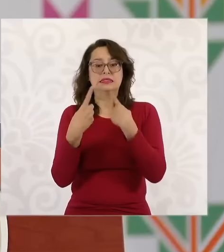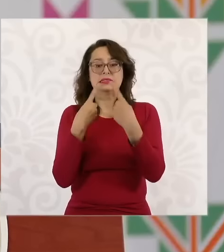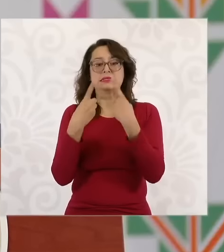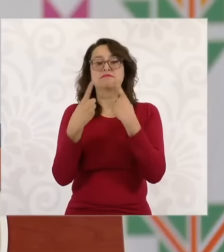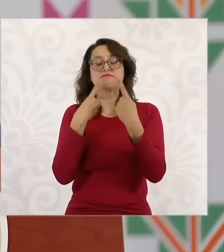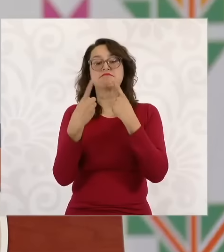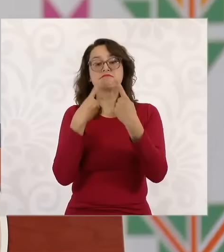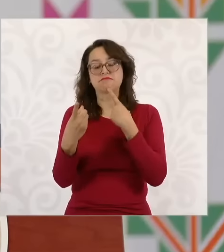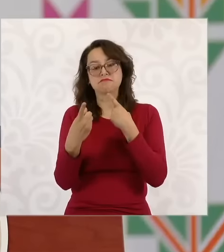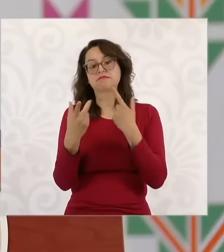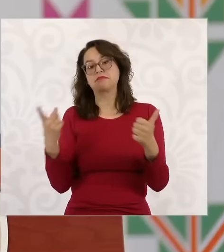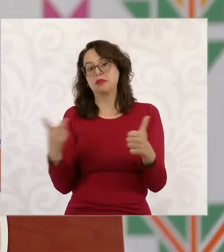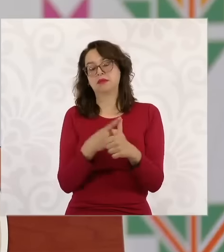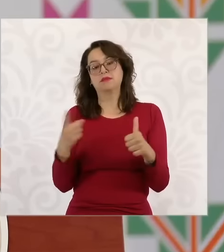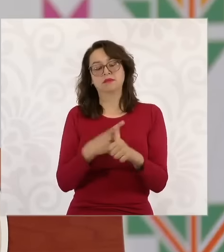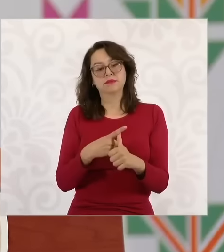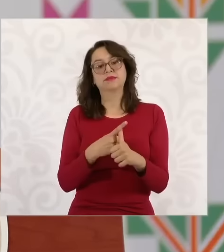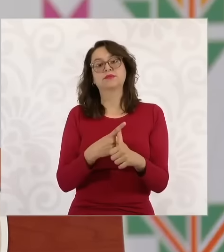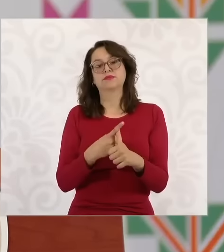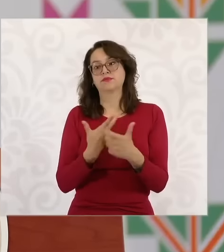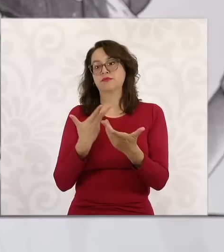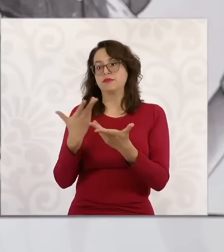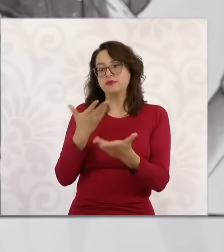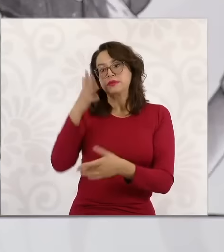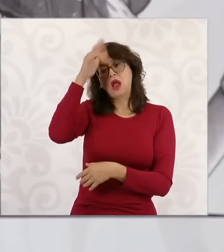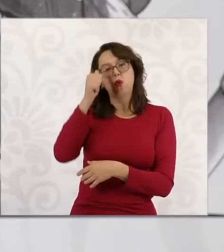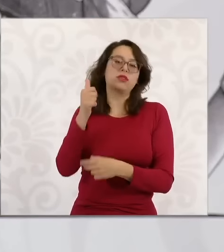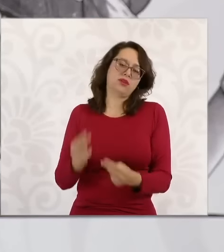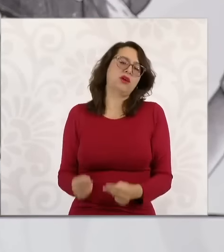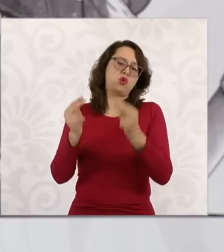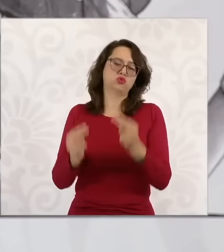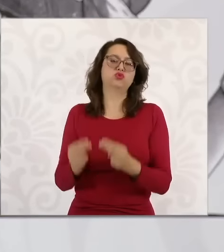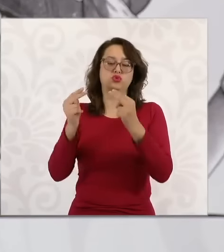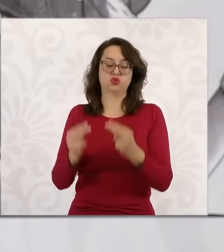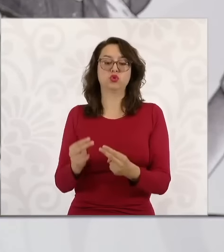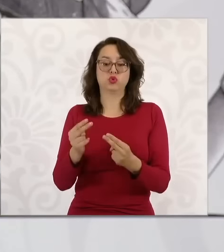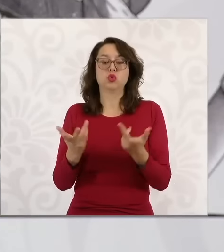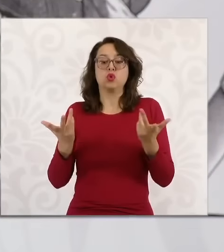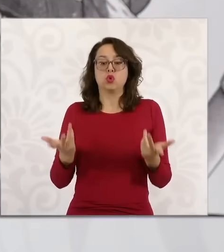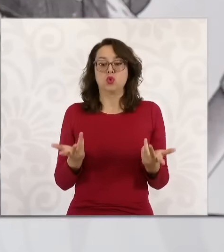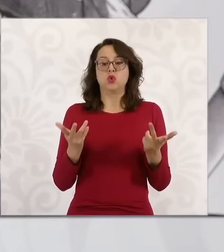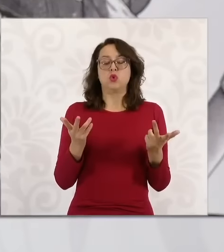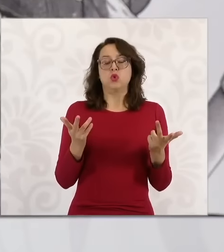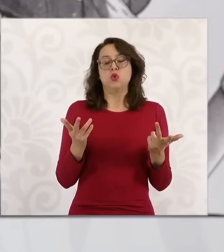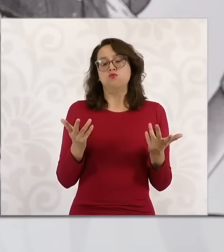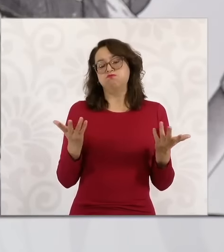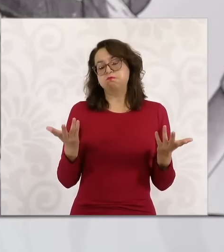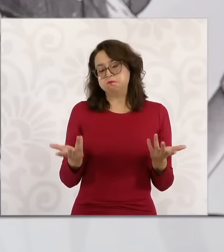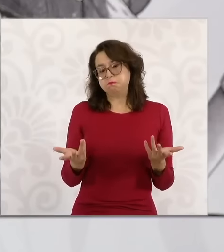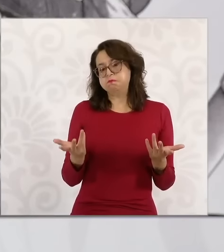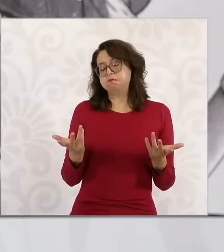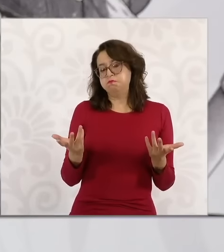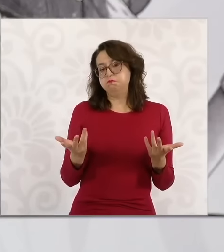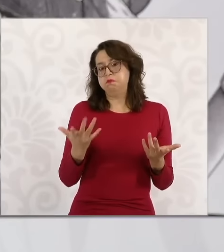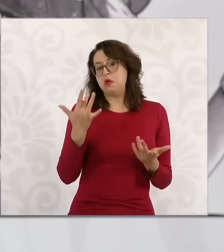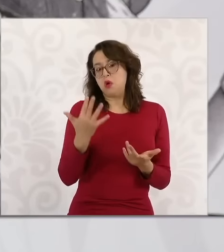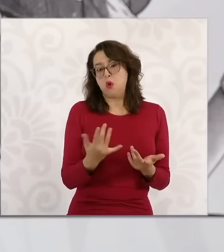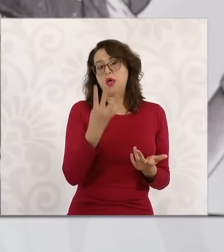trabajando principalmente ahora todos los acuerdos comerciales relacionados con eh los 54 barreras